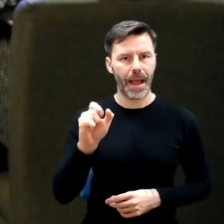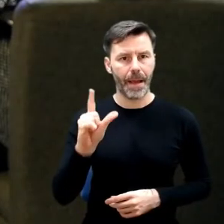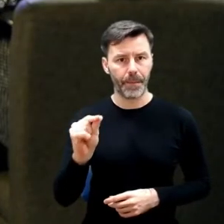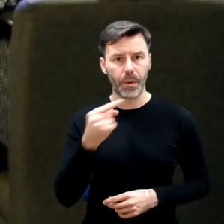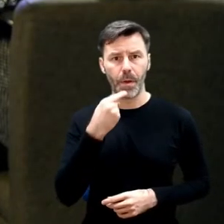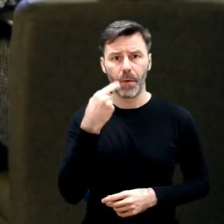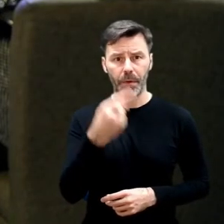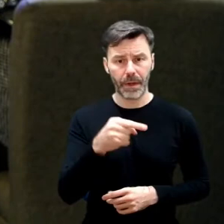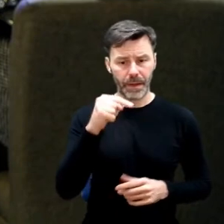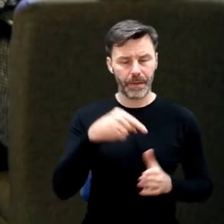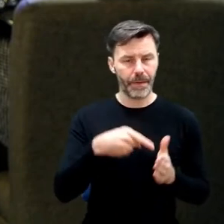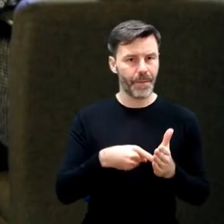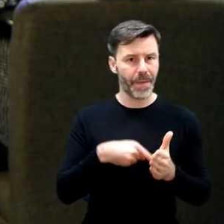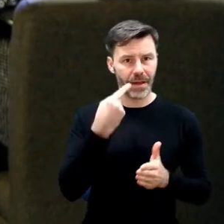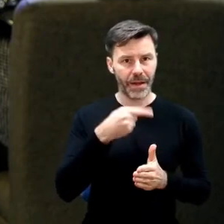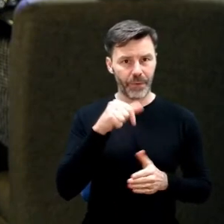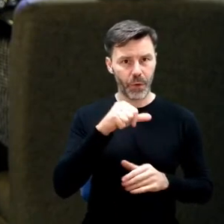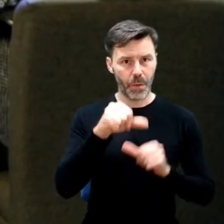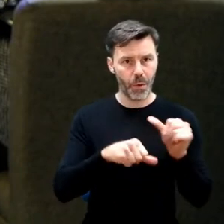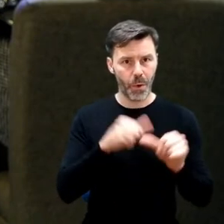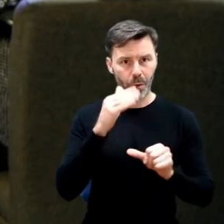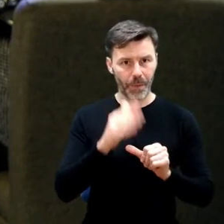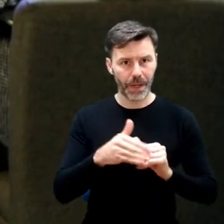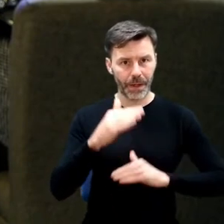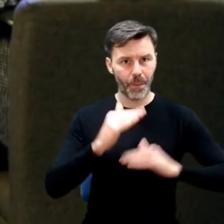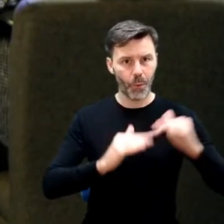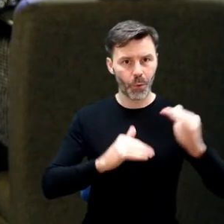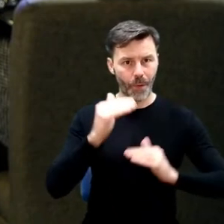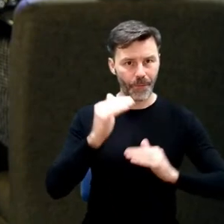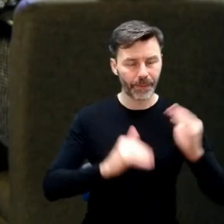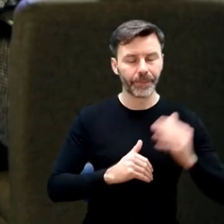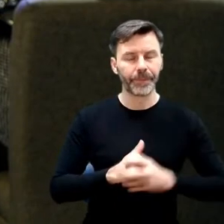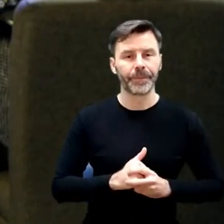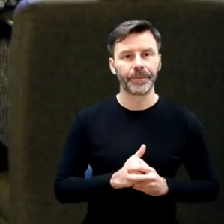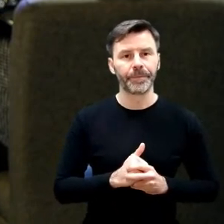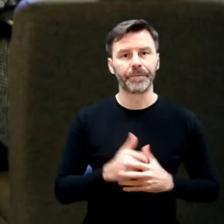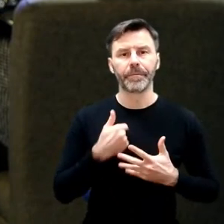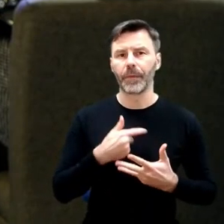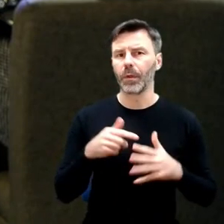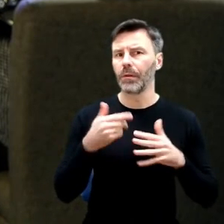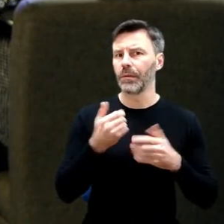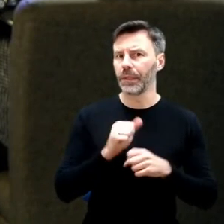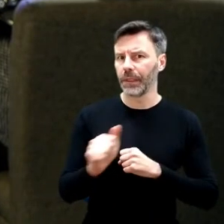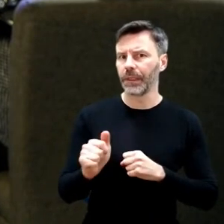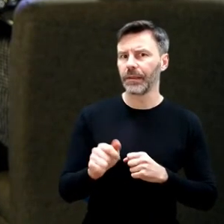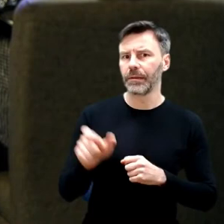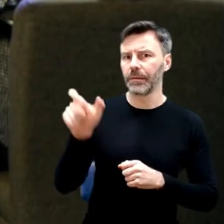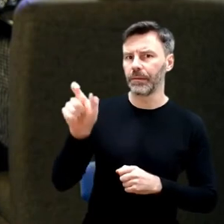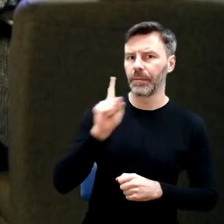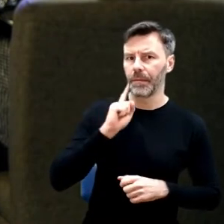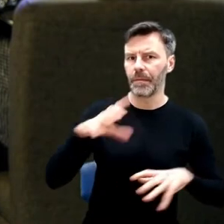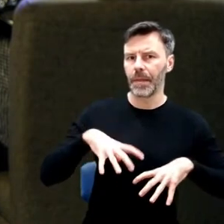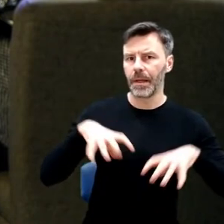Taki szereg naszych społecznych inicjatyw mieszkaniowych, jest tutaj obecny Pan prezes Arkadiusz Stasica z SIM-u